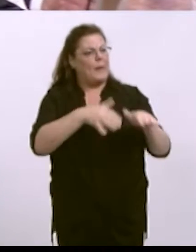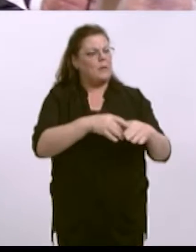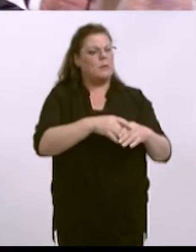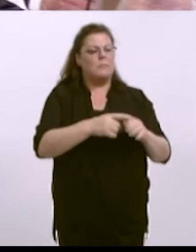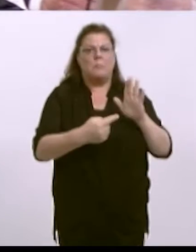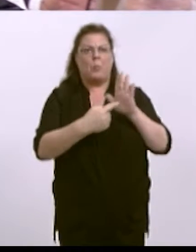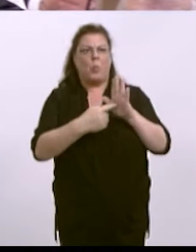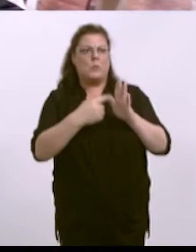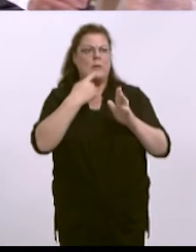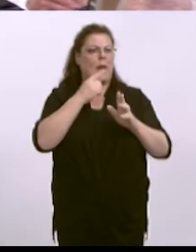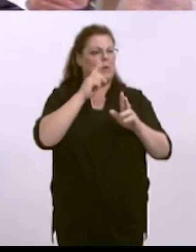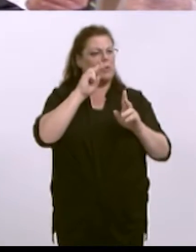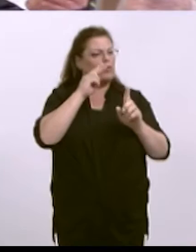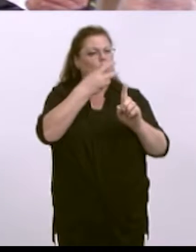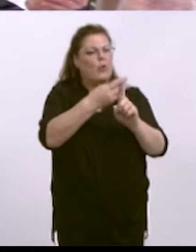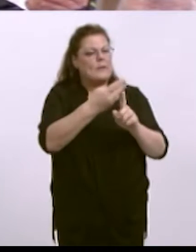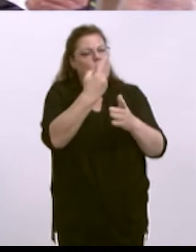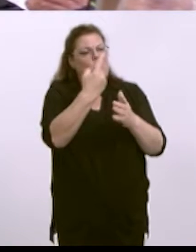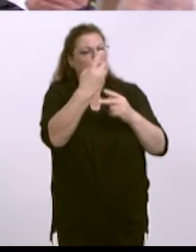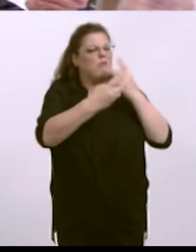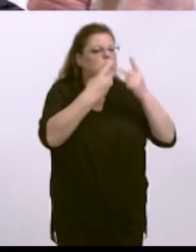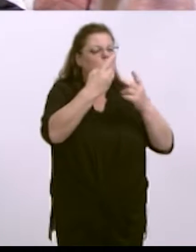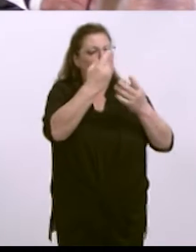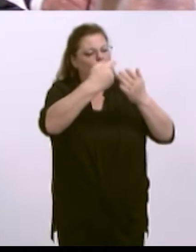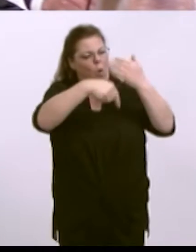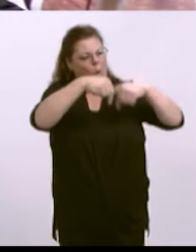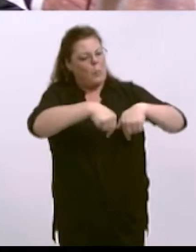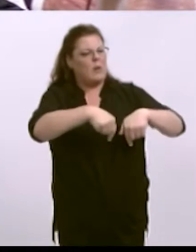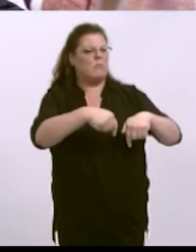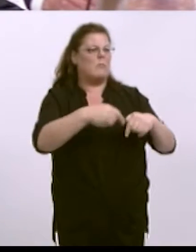o achos y ffaith y byddem wedyn yn cyrraedd sefyllfa lle nad yw pobl yn cael cyflog trwyír